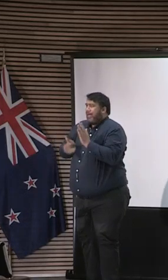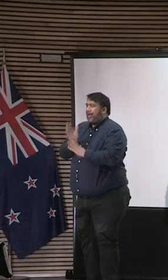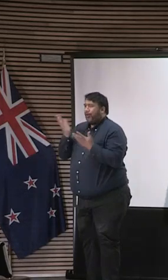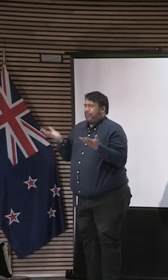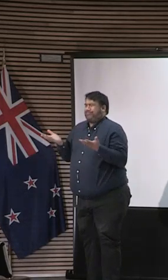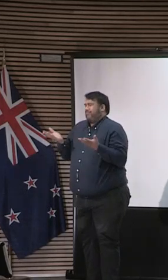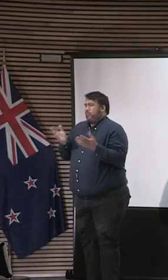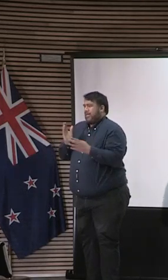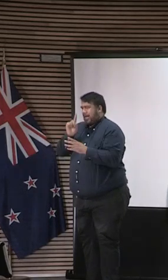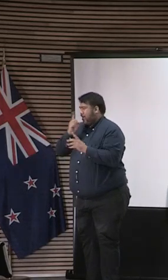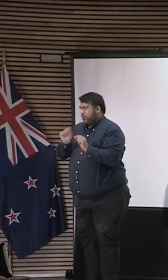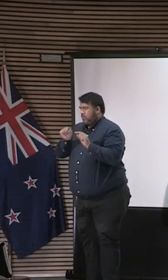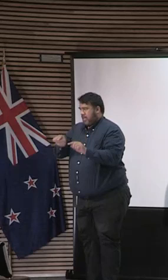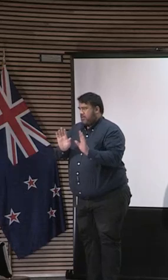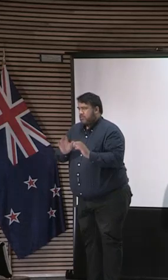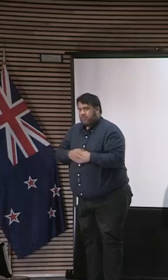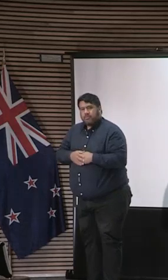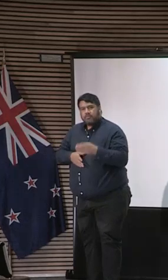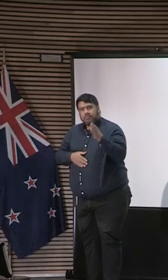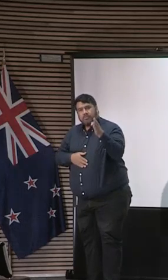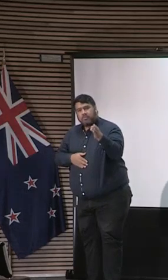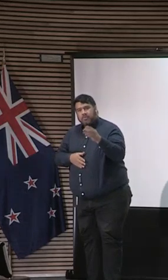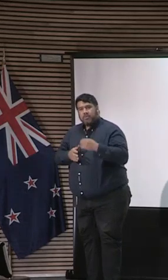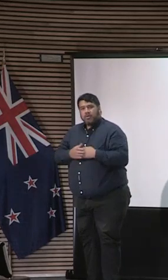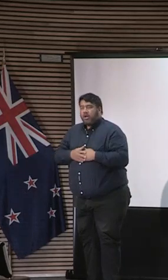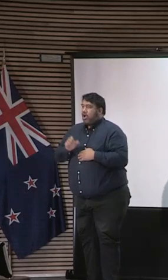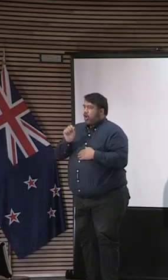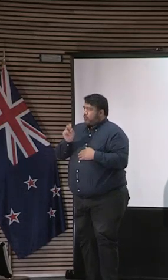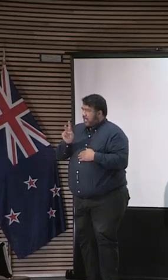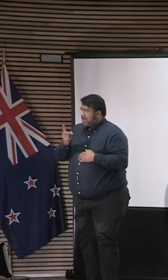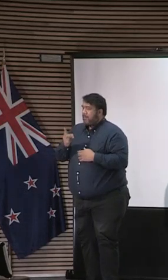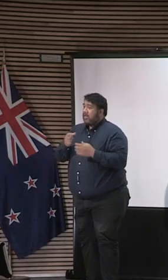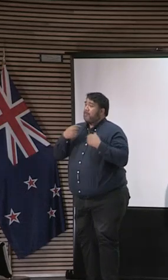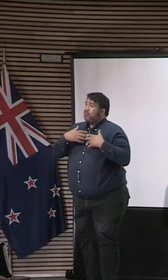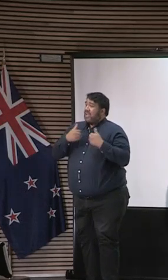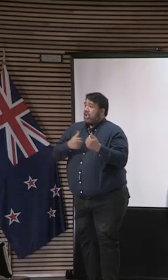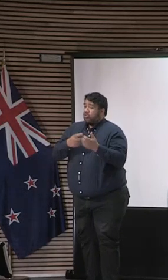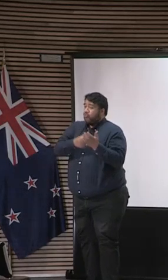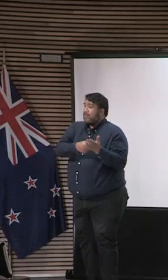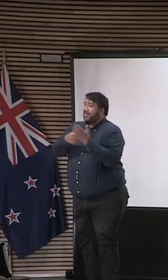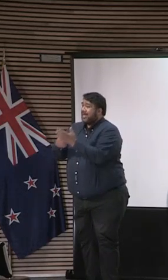atu waahi, kaore i te pai ki etahi atu waahi. Kihai i taea e